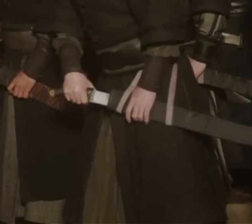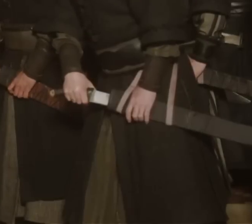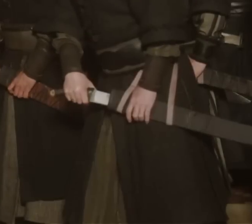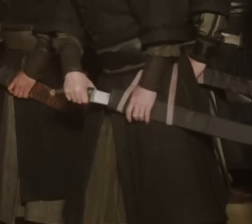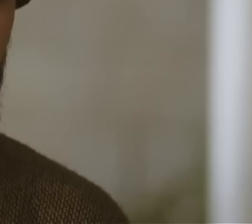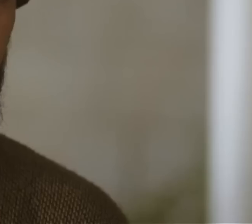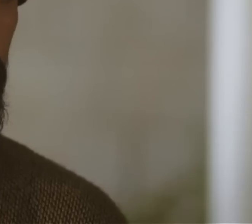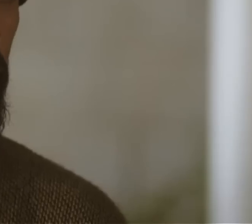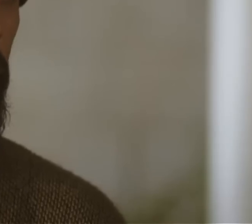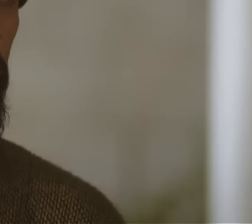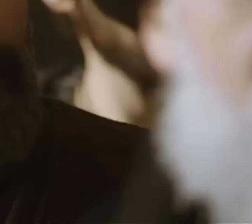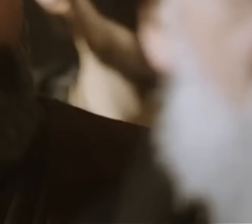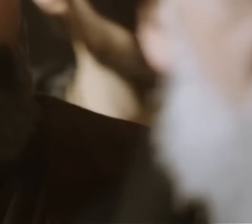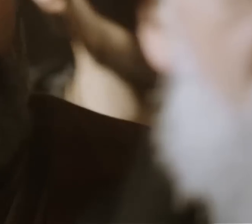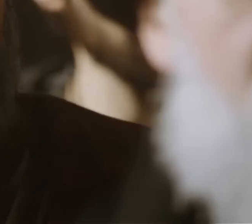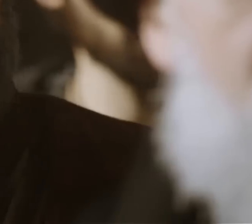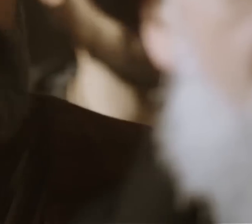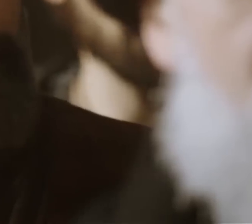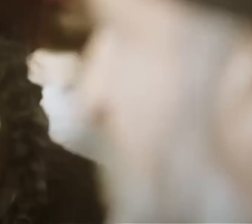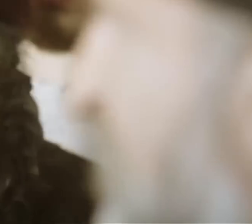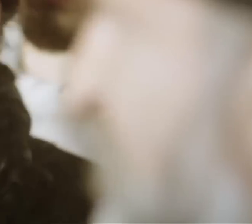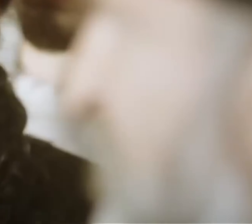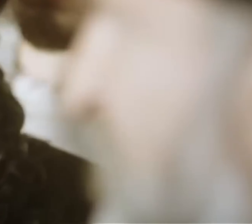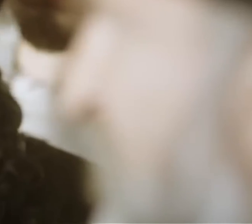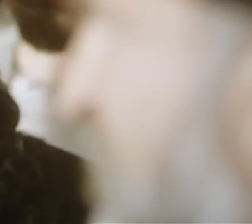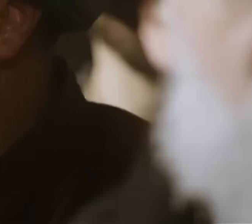(Müzik - Gerilim)